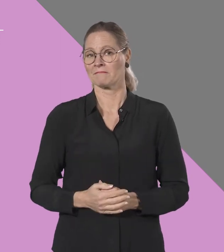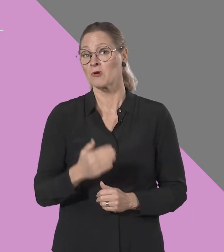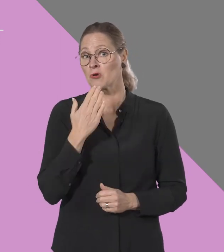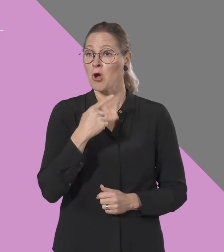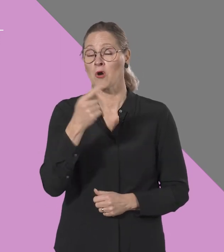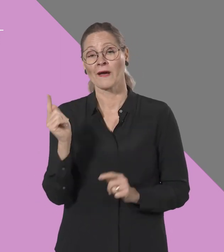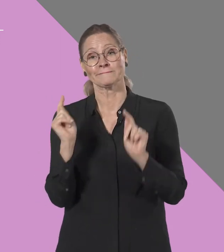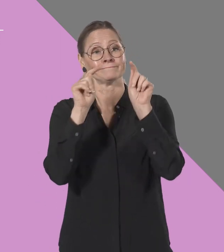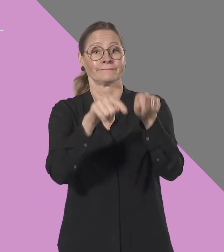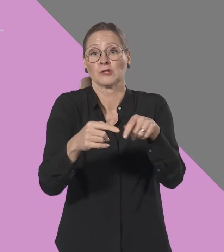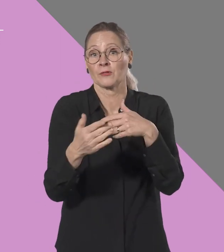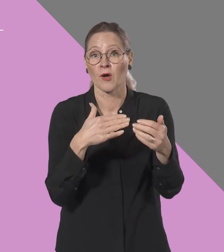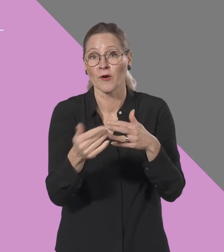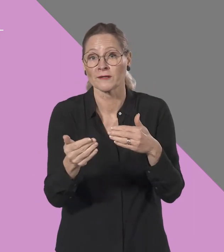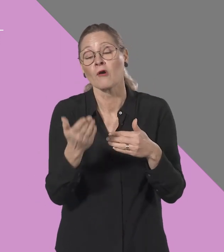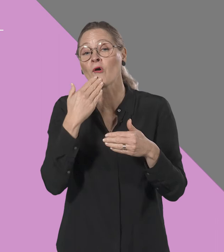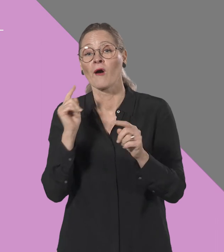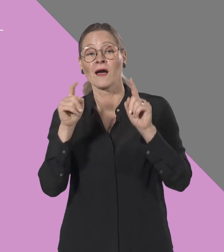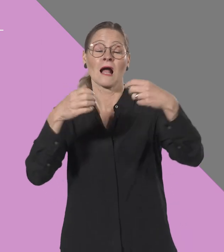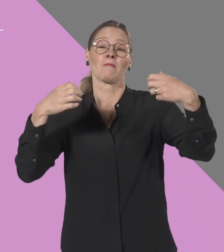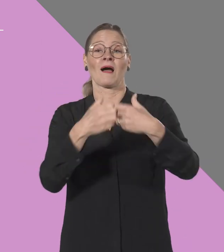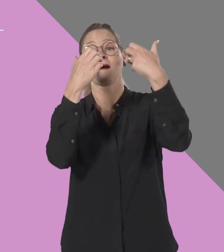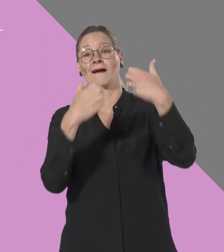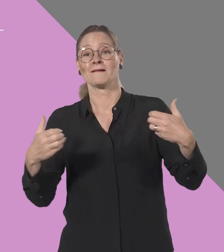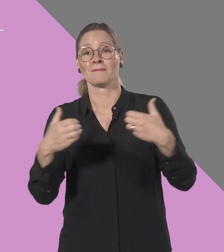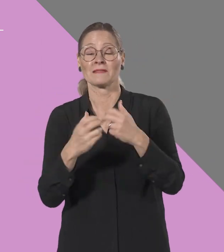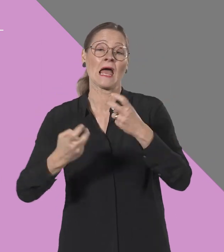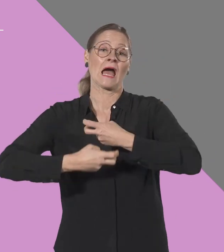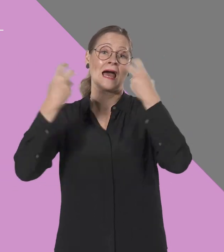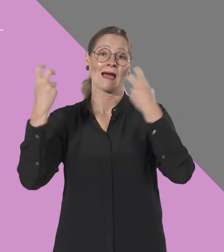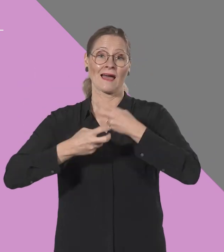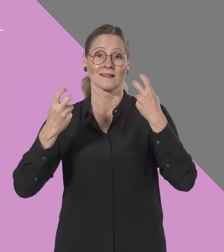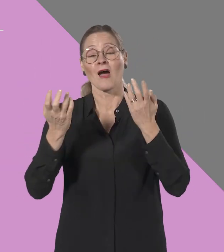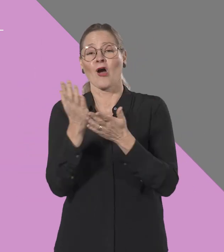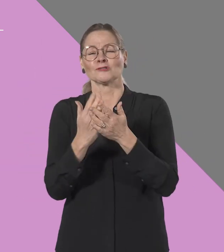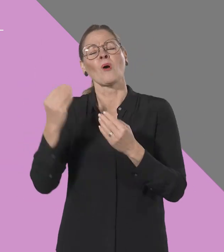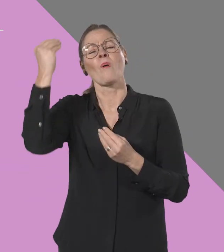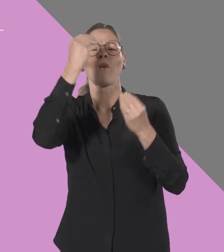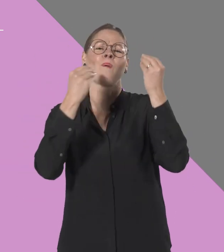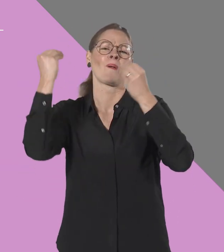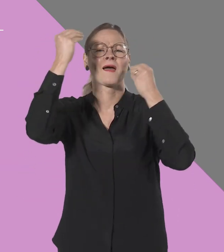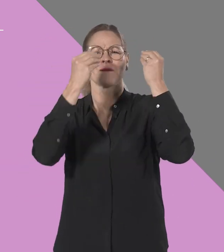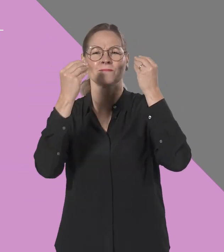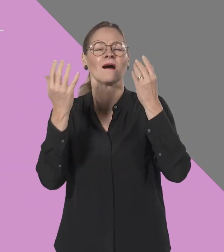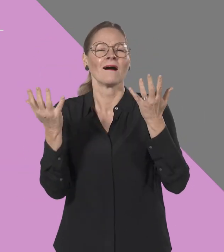Jotkut menevät sinne töihin, jotkut skoolaamaan ja karjumaan, - jotkut puolestaan unelmoimaan.